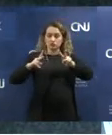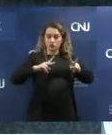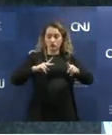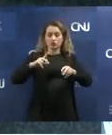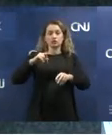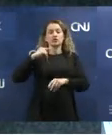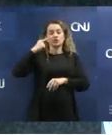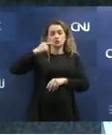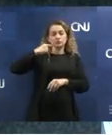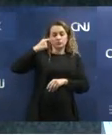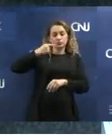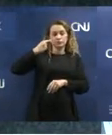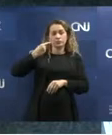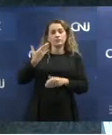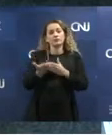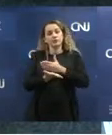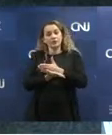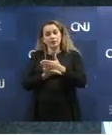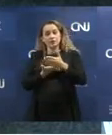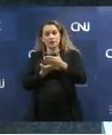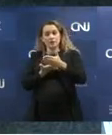Iniciar meu voto tem 12 páginas.